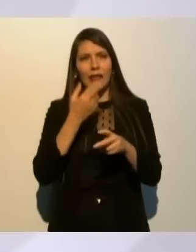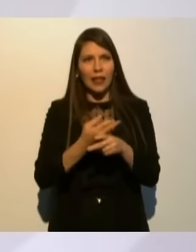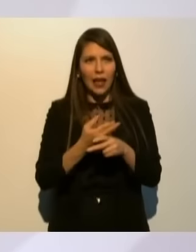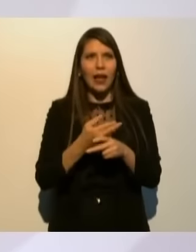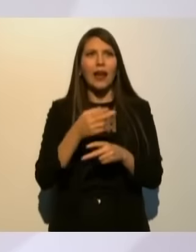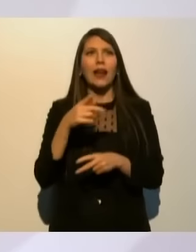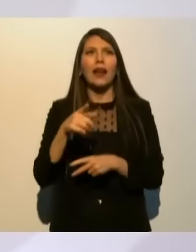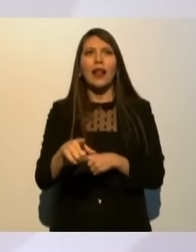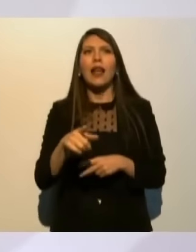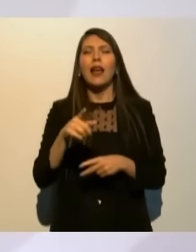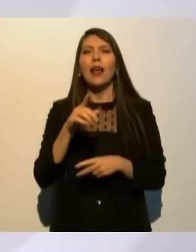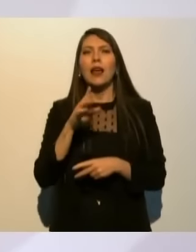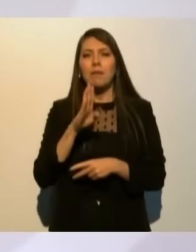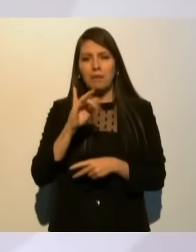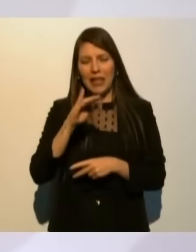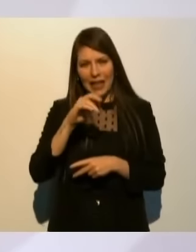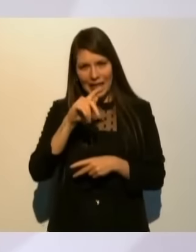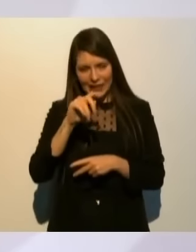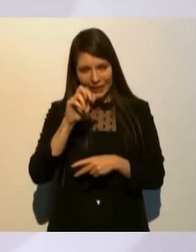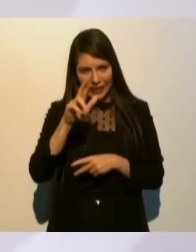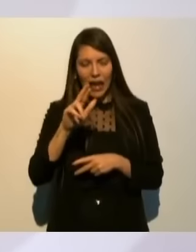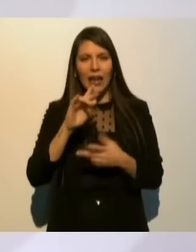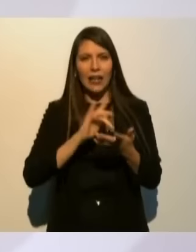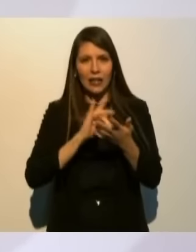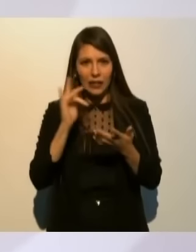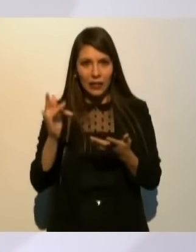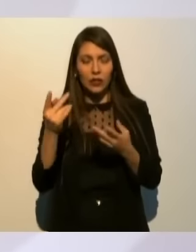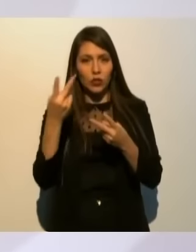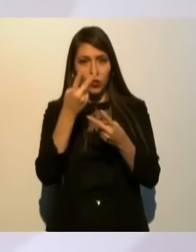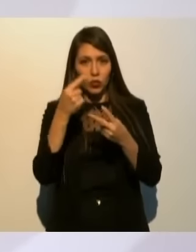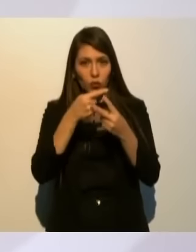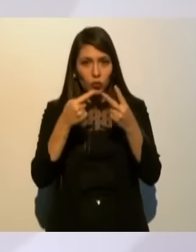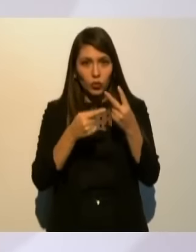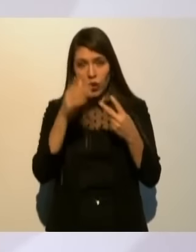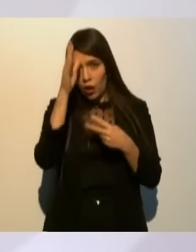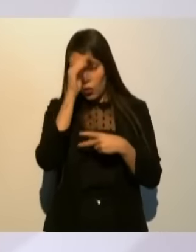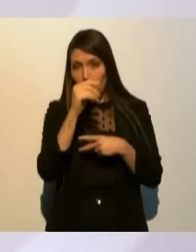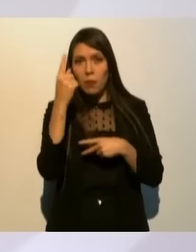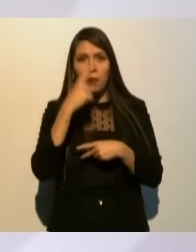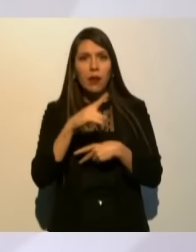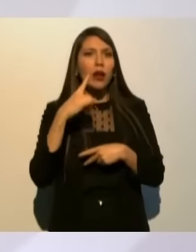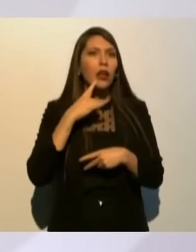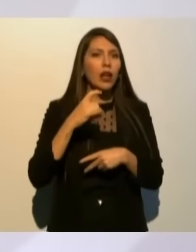se han encargado de articular este gran esfuerzo para hacer posible este encuentro muchas gracias a